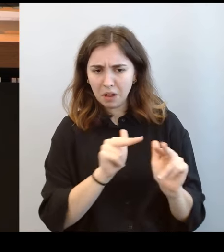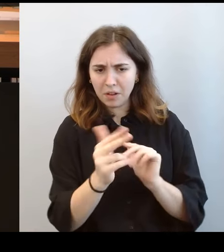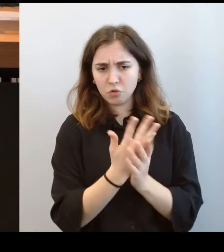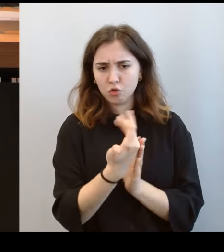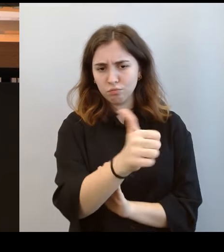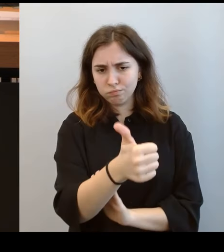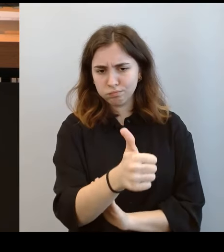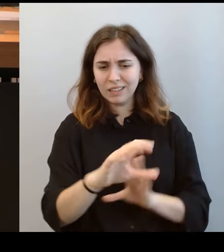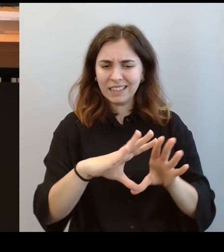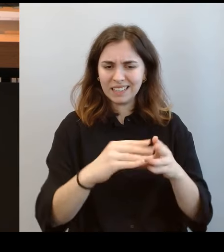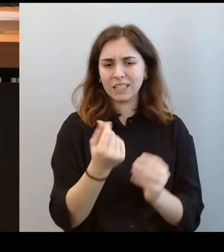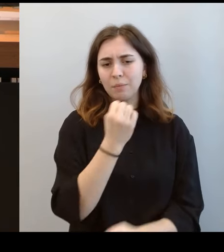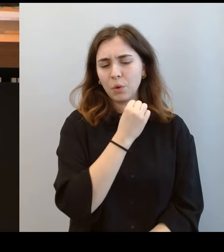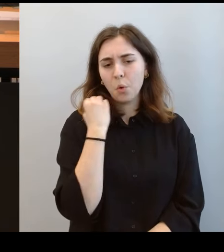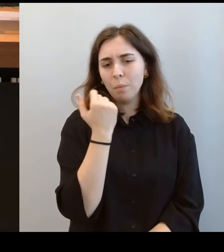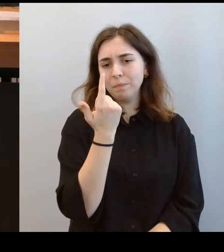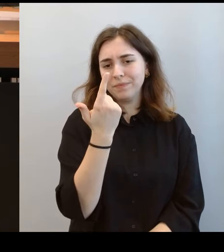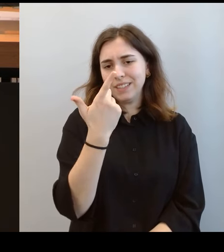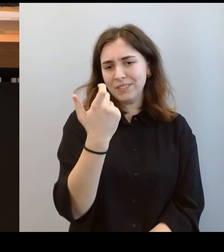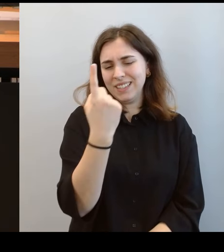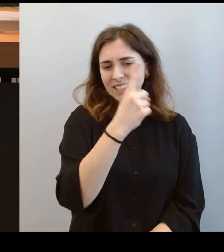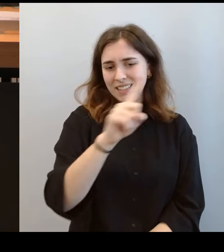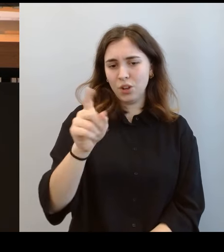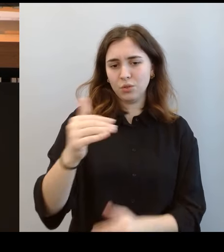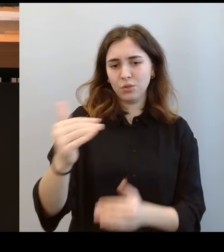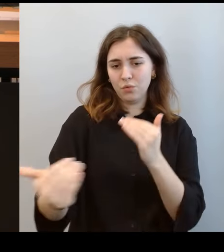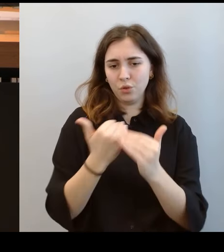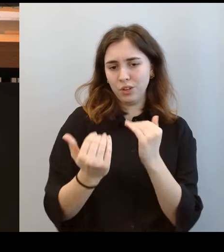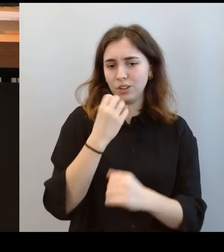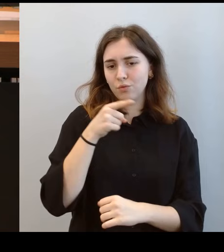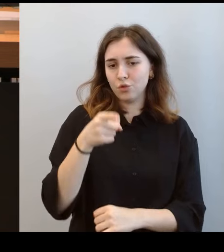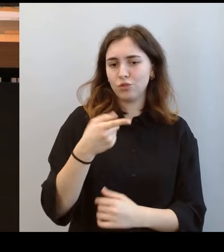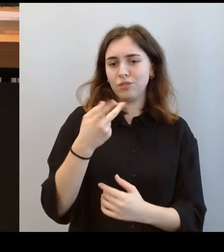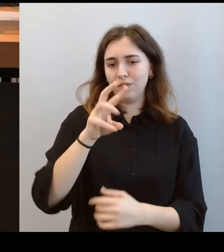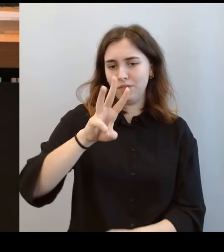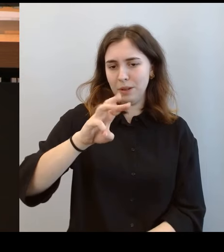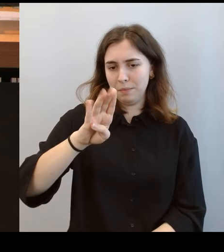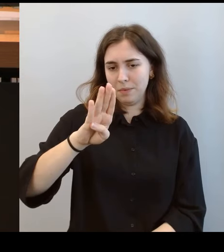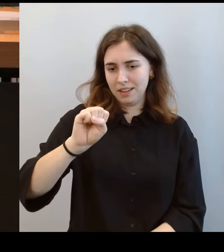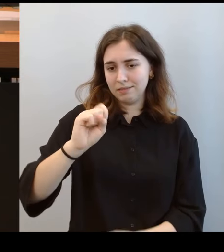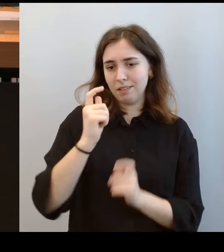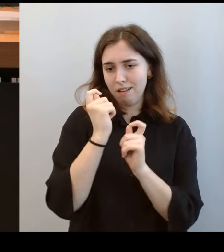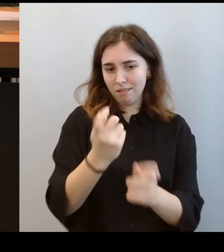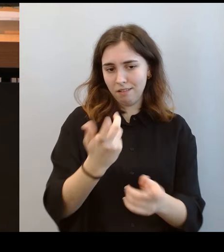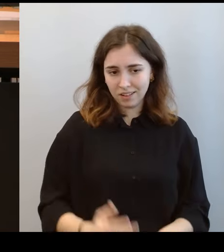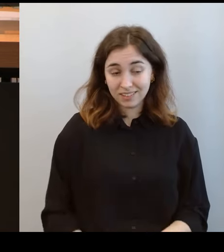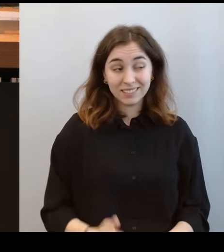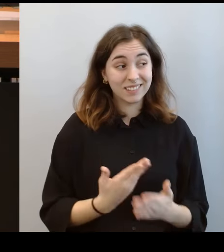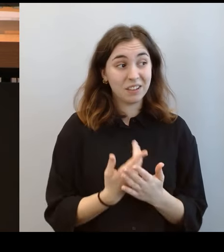Das heißt also, aus praktischen Gründen wird das keine Lösung des Problems sein